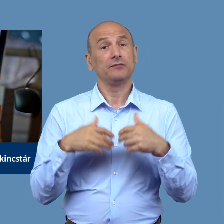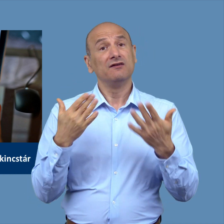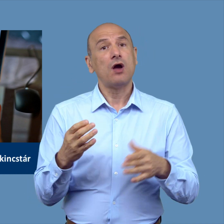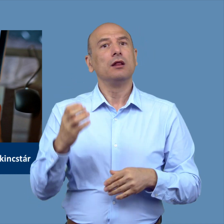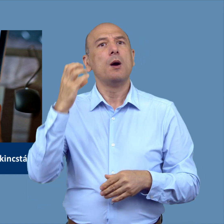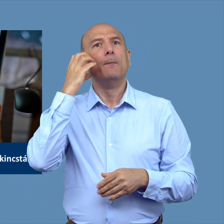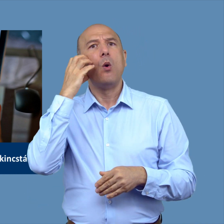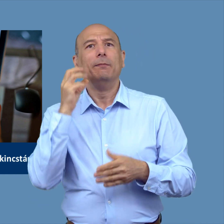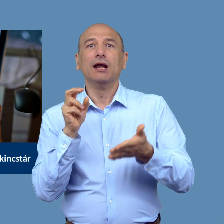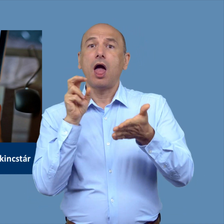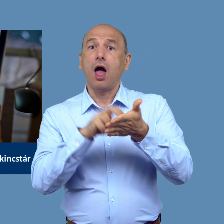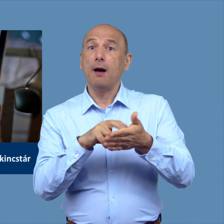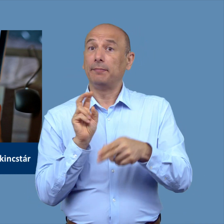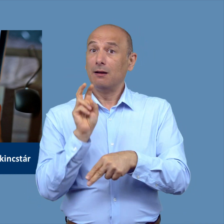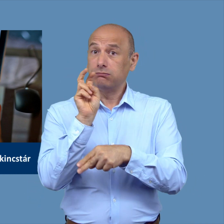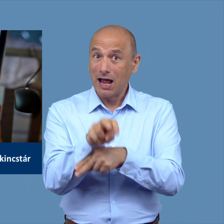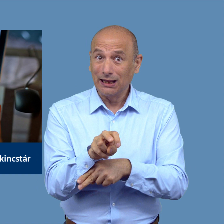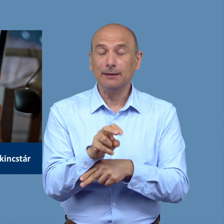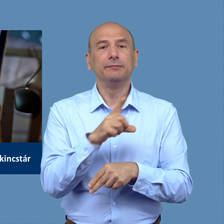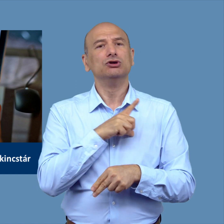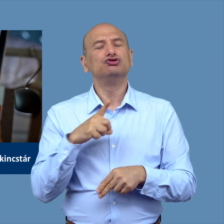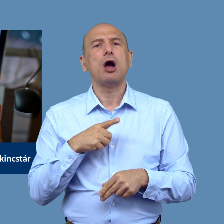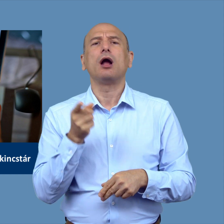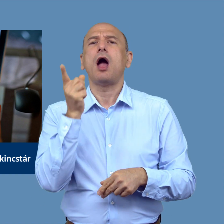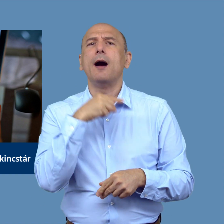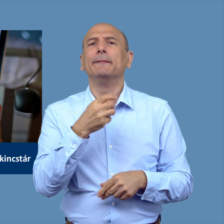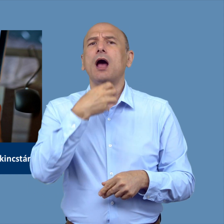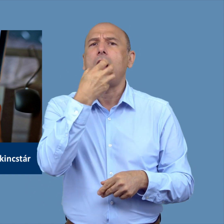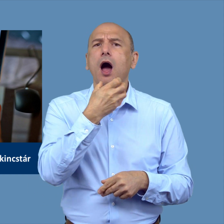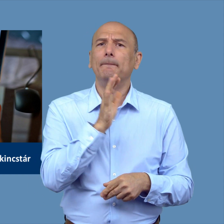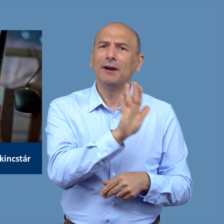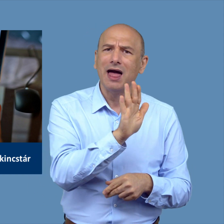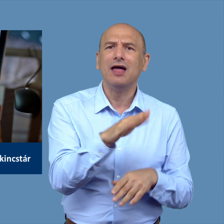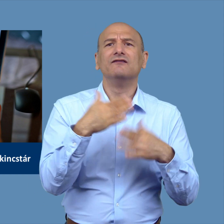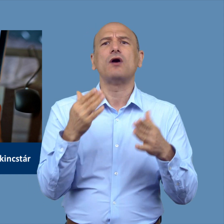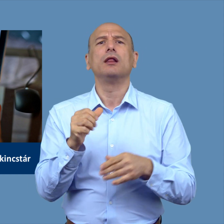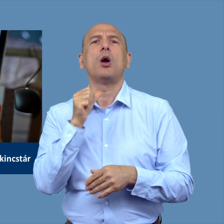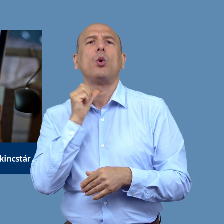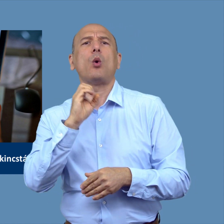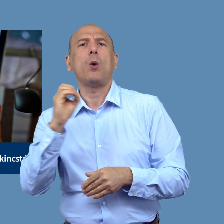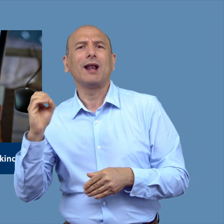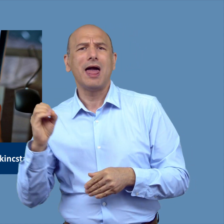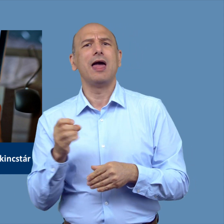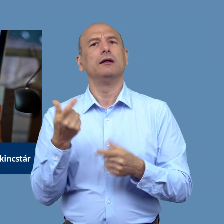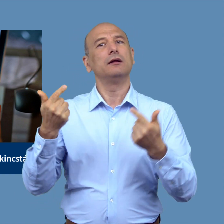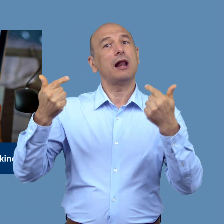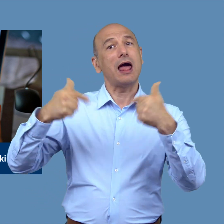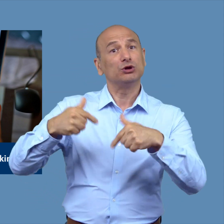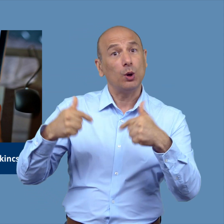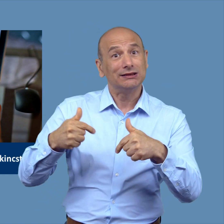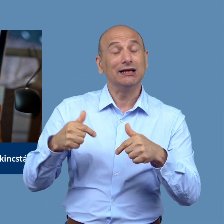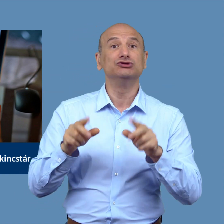A MobilKincstár alkalmazást kizárólag a hivatalos App Store és Google Play felületekről töltse le